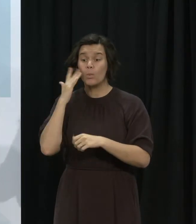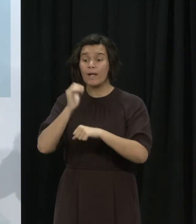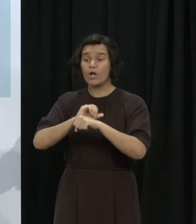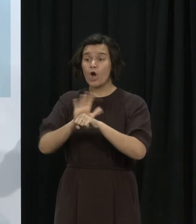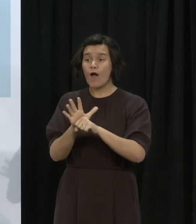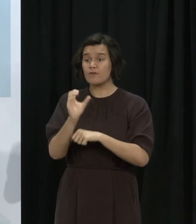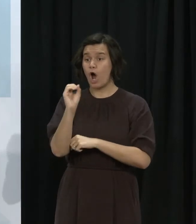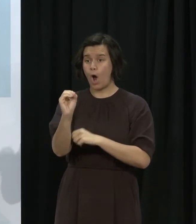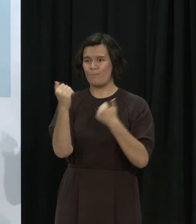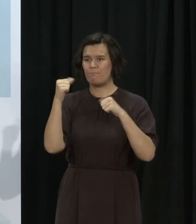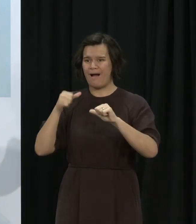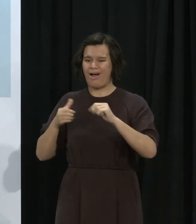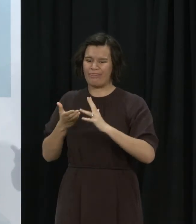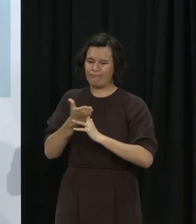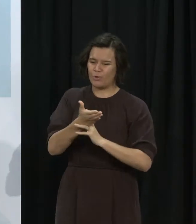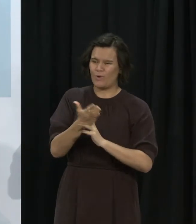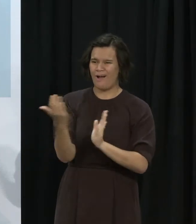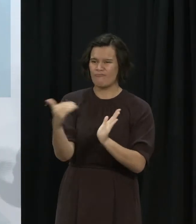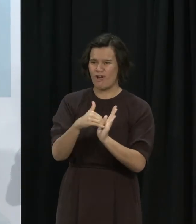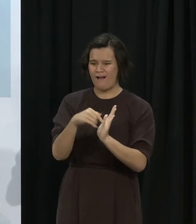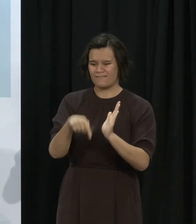whakamarumaru ranei i te wa e piki haere ana te maha o nga